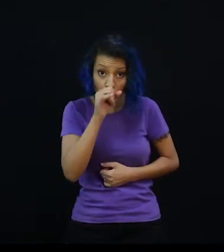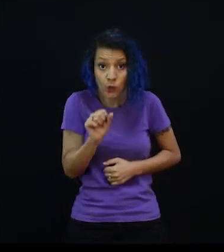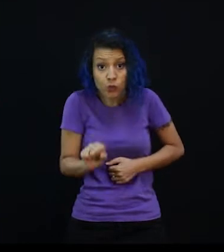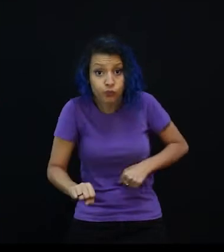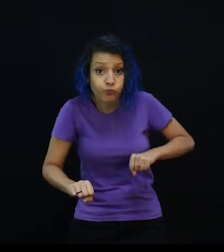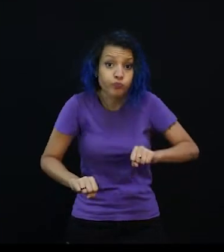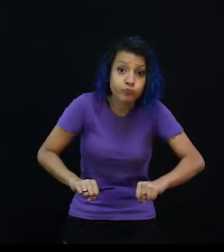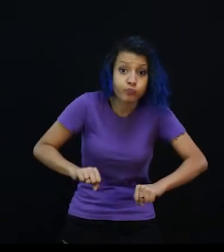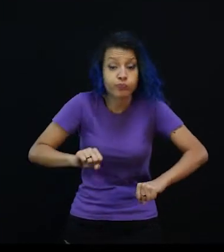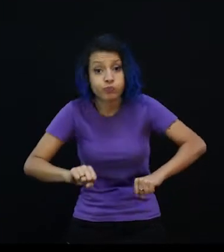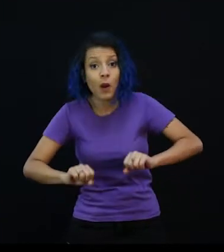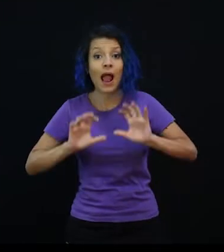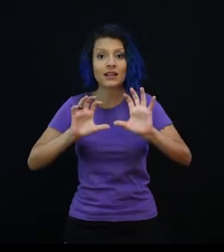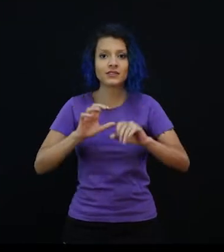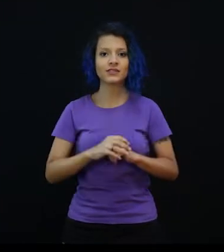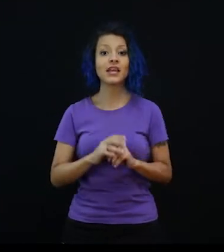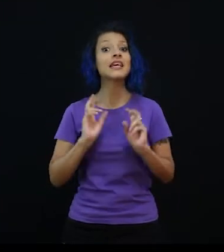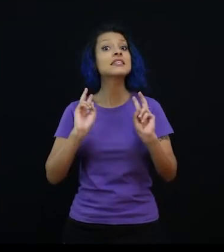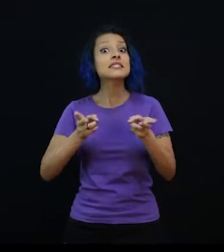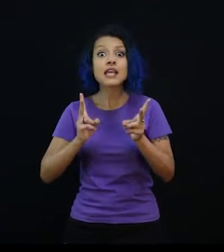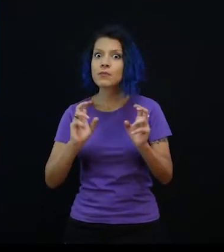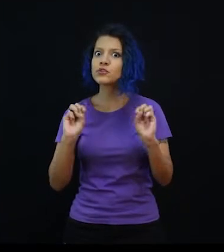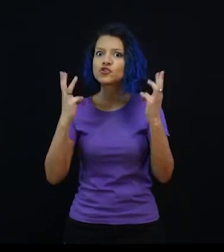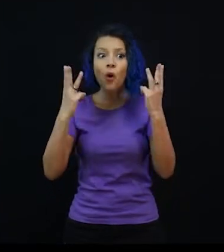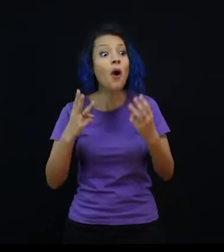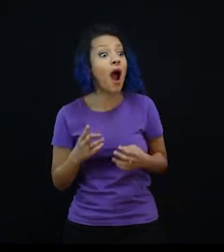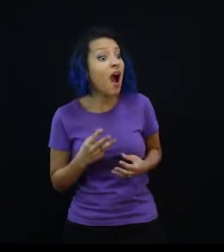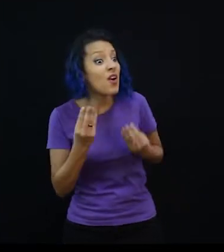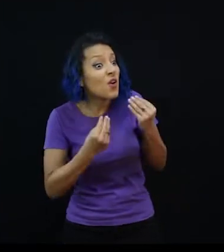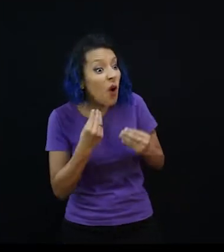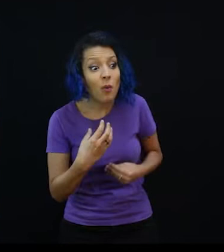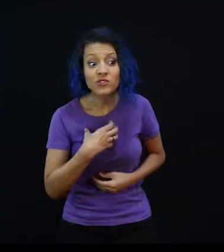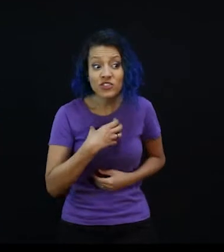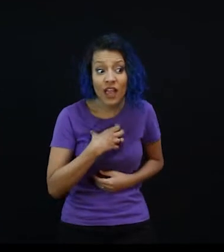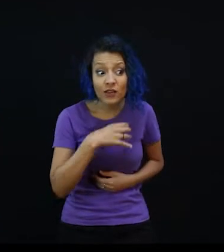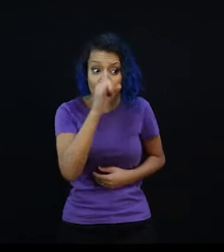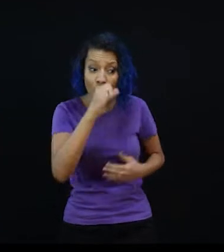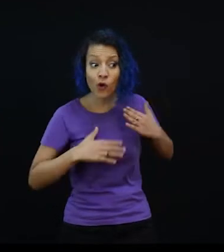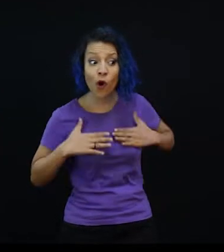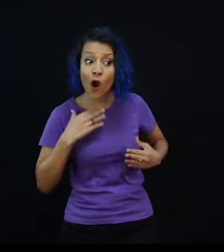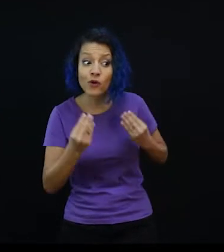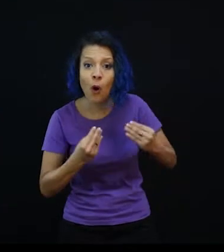Toda vez no show digo: “Gente imita um porco”, e as pessoas fazem assim, não sei por quê. Você sabe fazer barulho de porco?